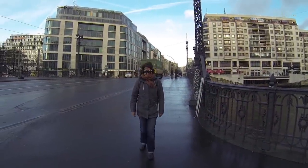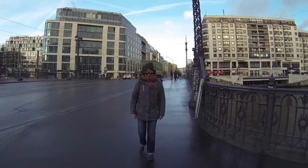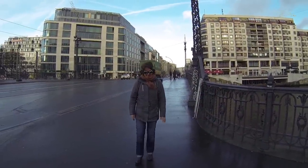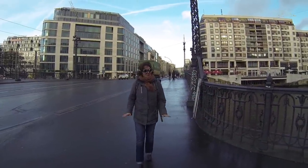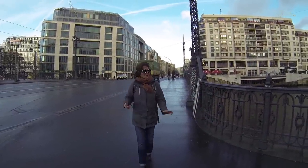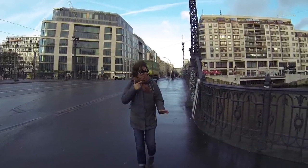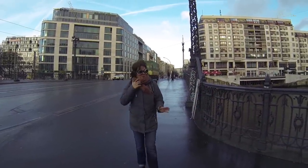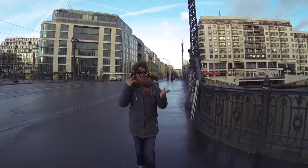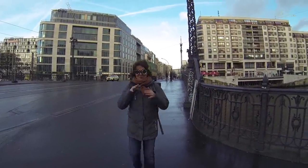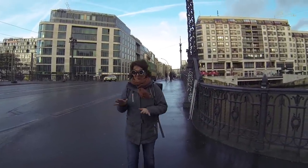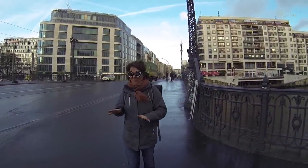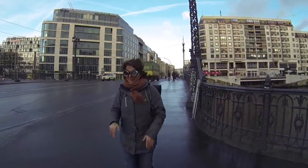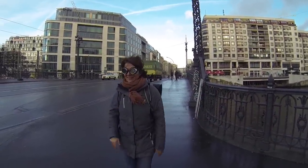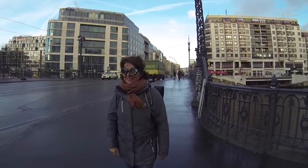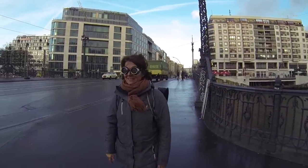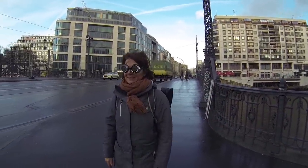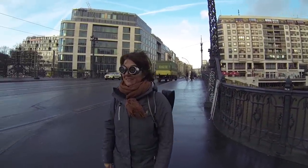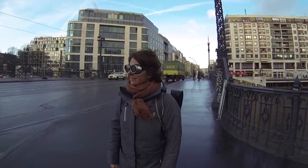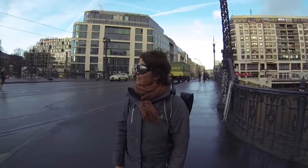Das ist anstrengend und verwirrend.